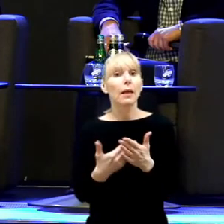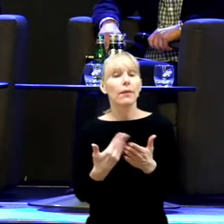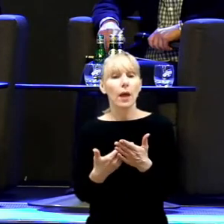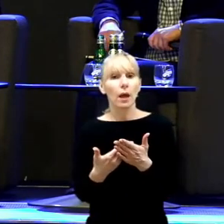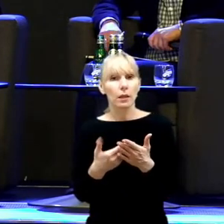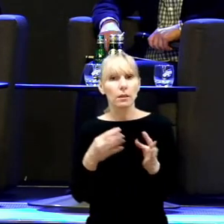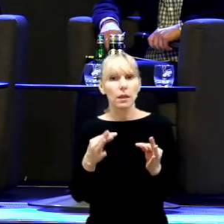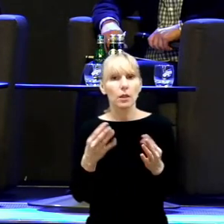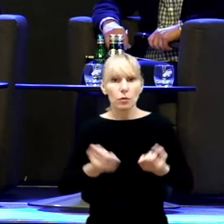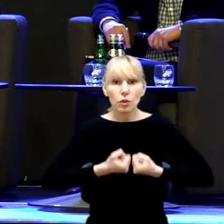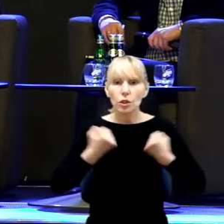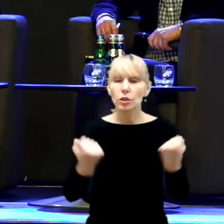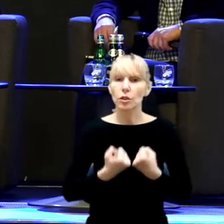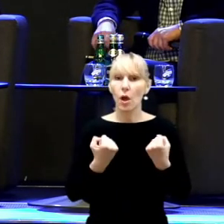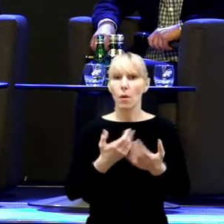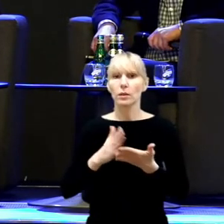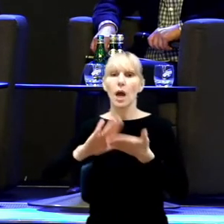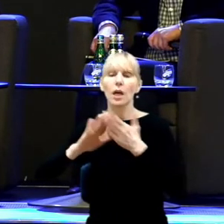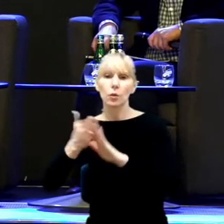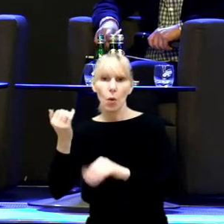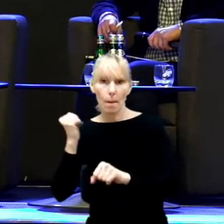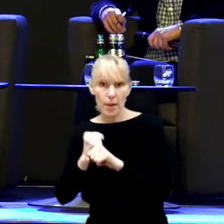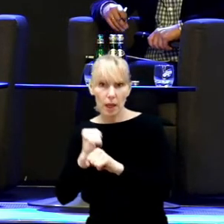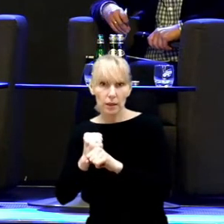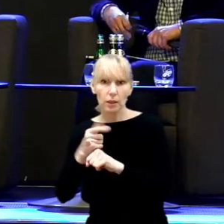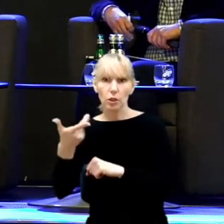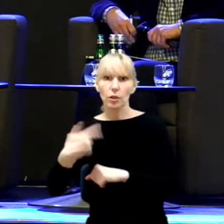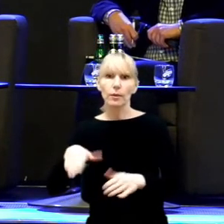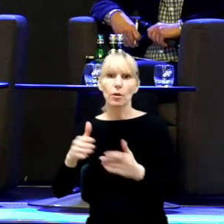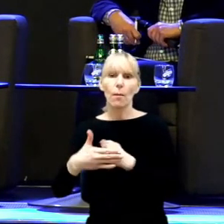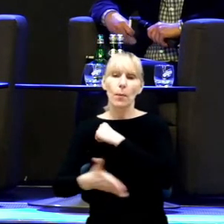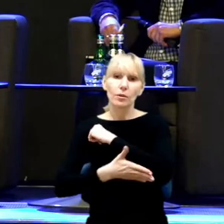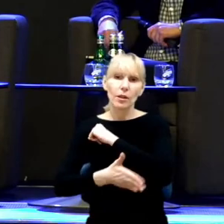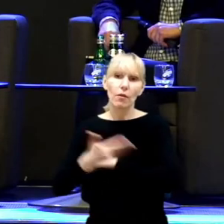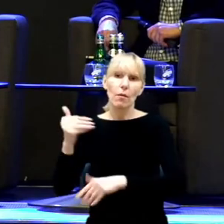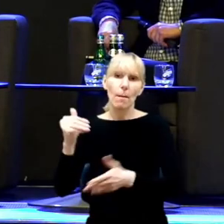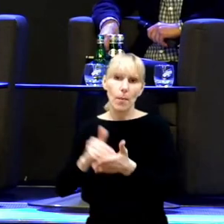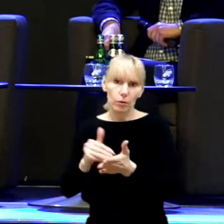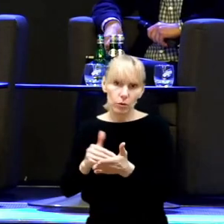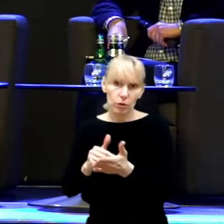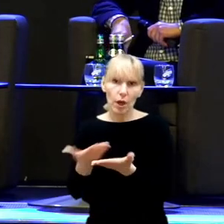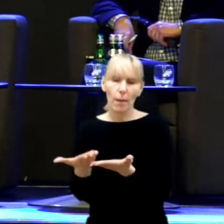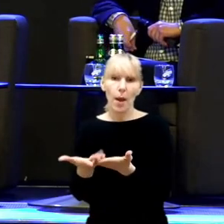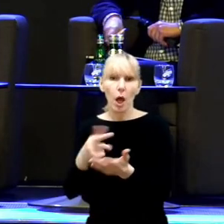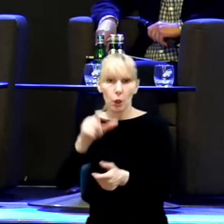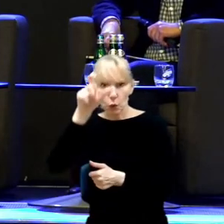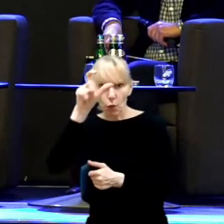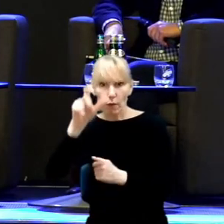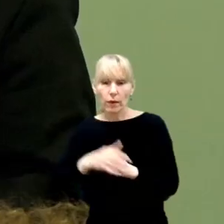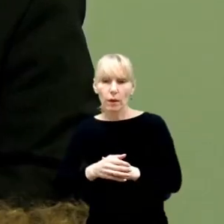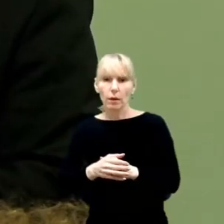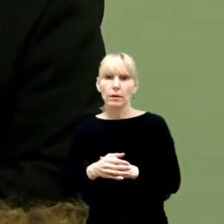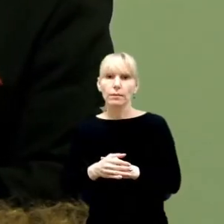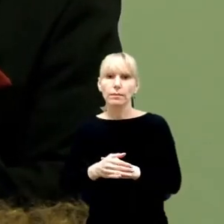na rynku pracy, aby zaspokoić tą podstawową potrzebę człowieka, wychodząc z założenia, że jeżeli on już tą pracę